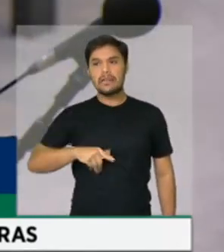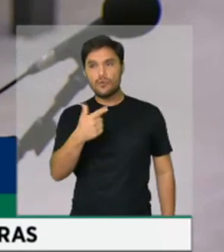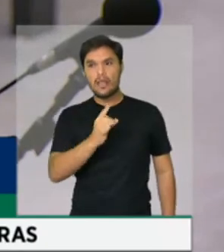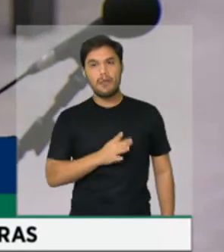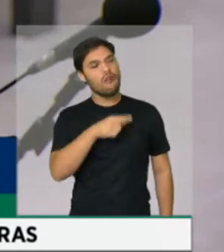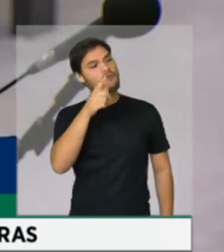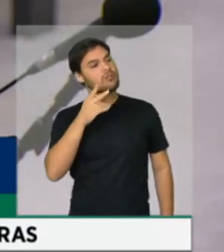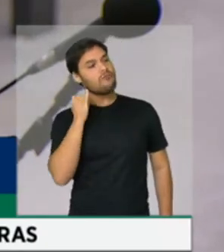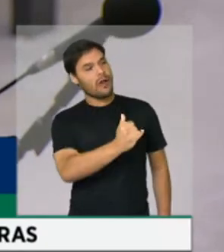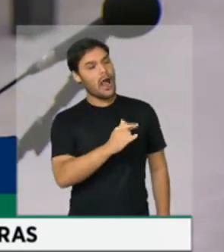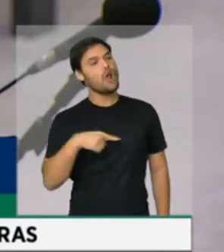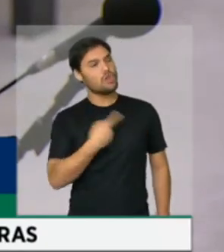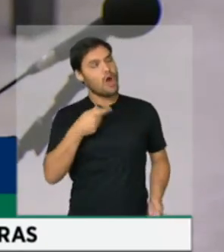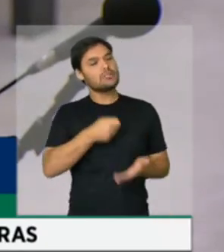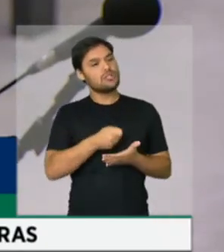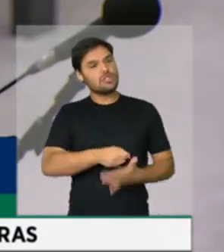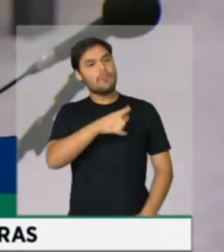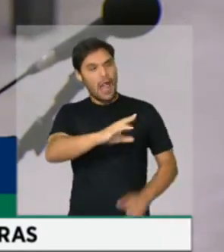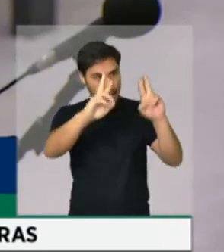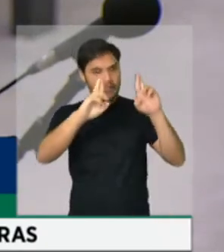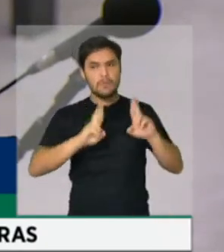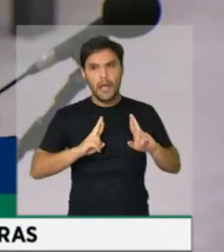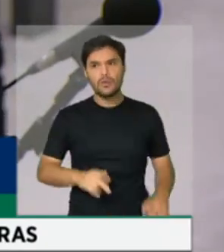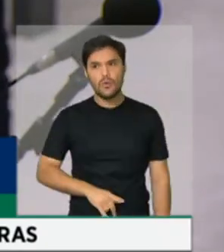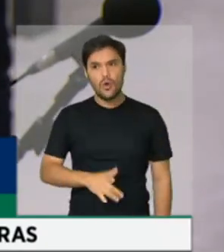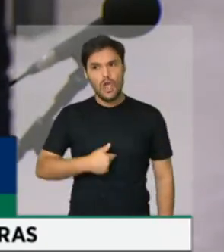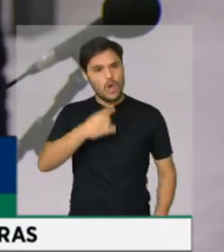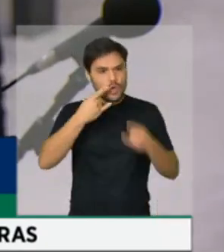SE INTIMIDAR INTIMIDARAO, MAS PIA GROSSO QUANDO ESTÁ SOZINHO NA FRENTE DA CÂMARA. QUANDO ESTÁ AQUI NA MINHA